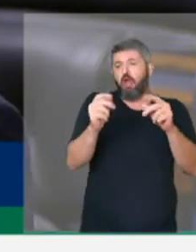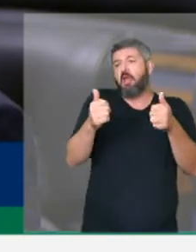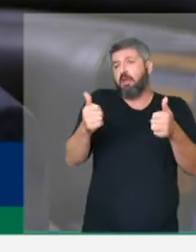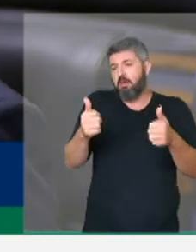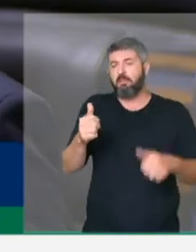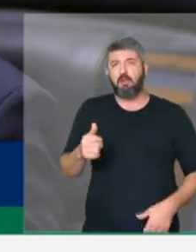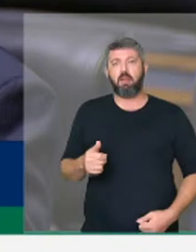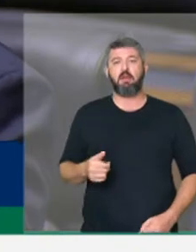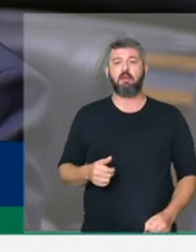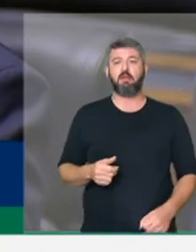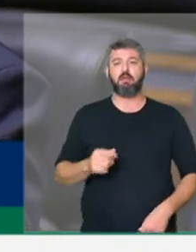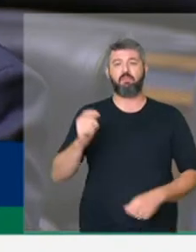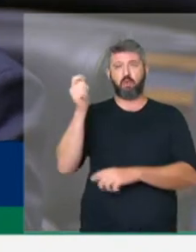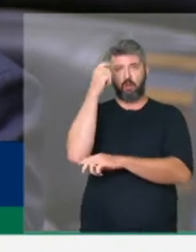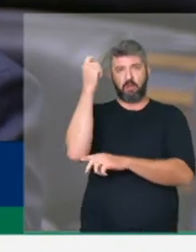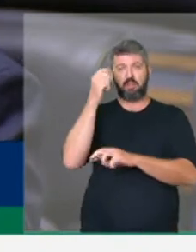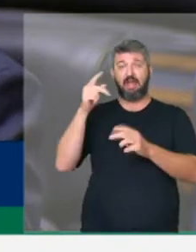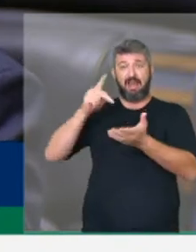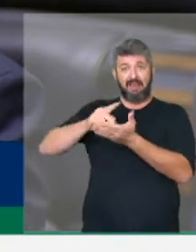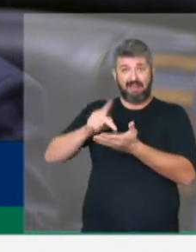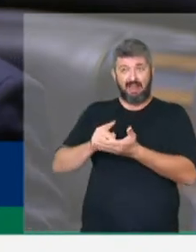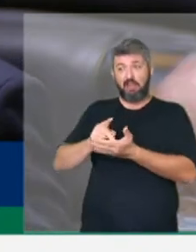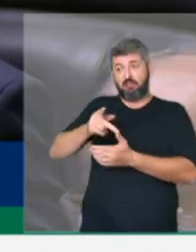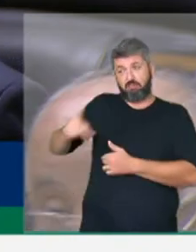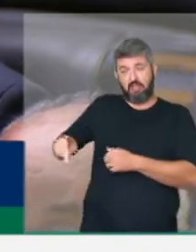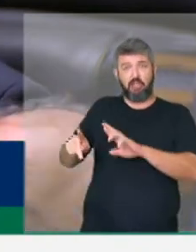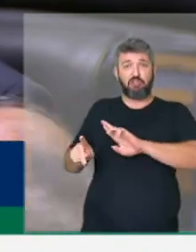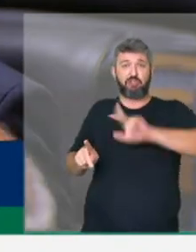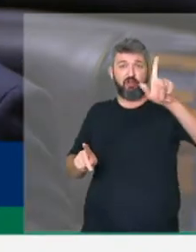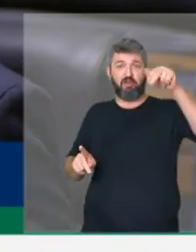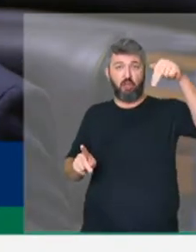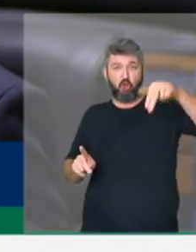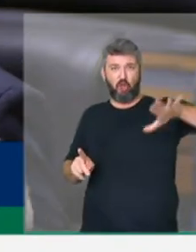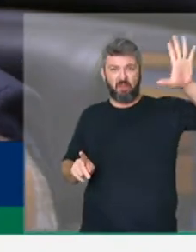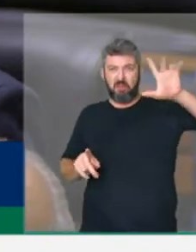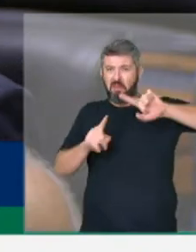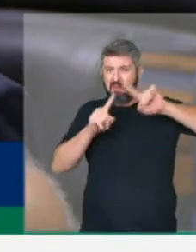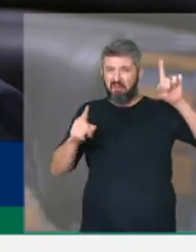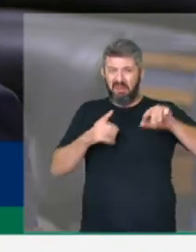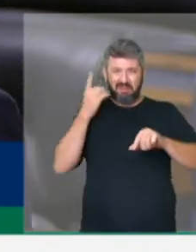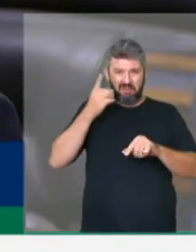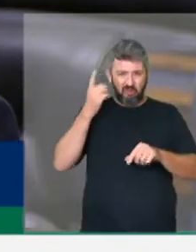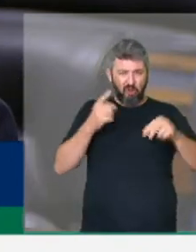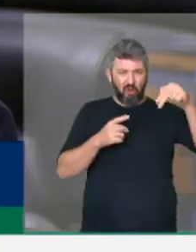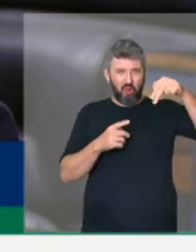QUE SALVAR-- -- [DEPUTADO]: PARÁGRAFO ÚNICO DO ART. 14, FICA AUTORIZADA A EXTINÇÃO DO... FUNDO. SE ALGUÉM NÃO